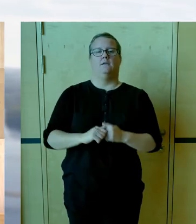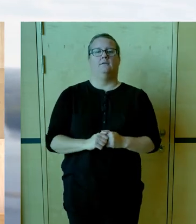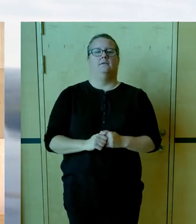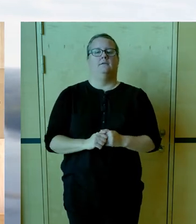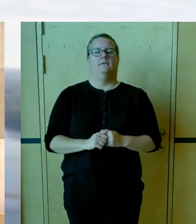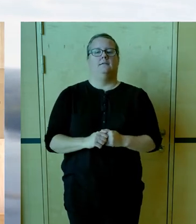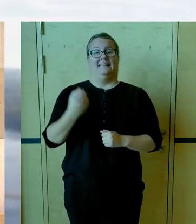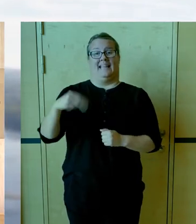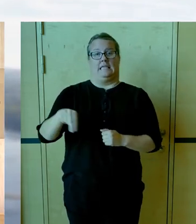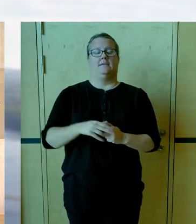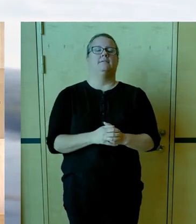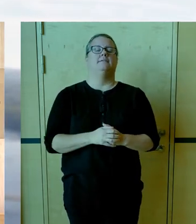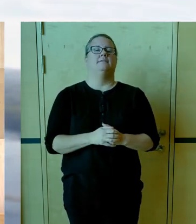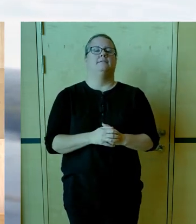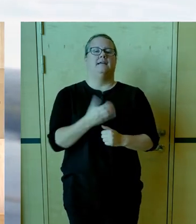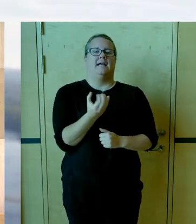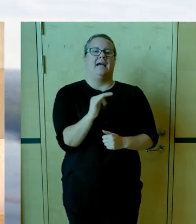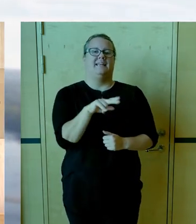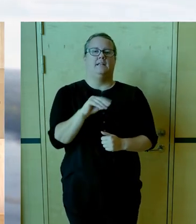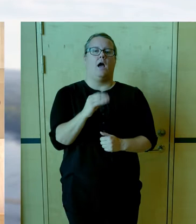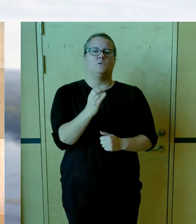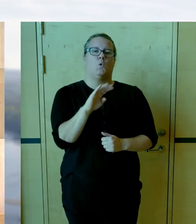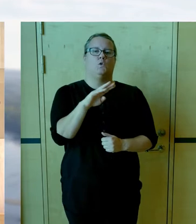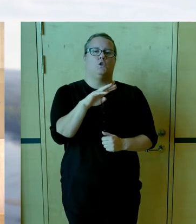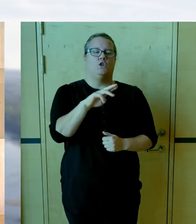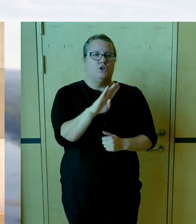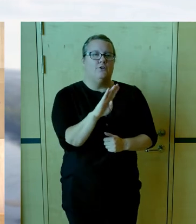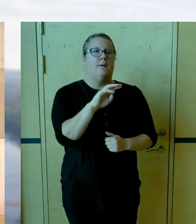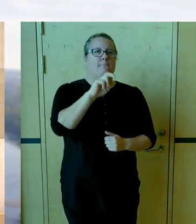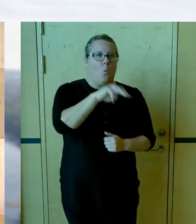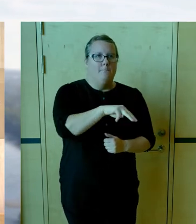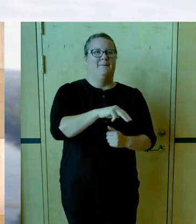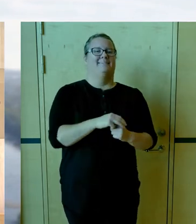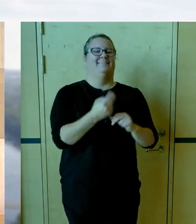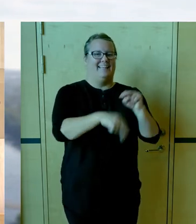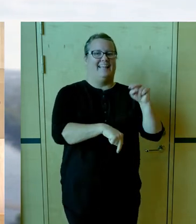Nej Carina Sundbom Nej Johan Söderby